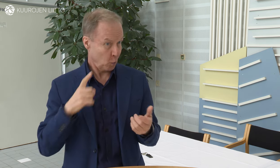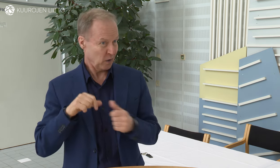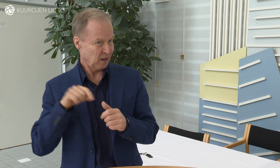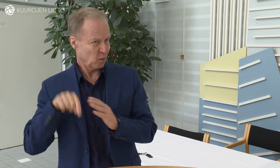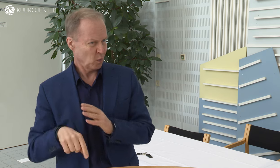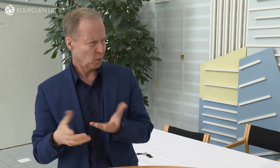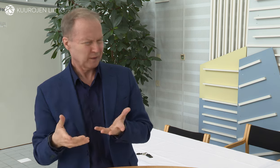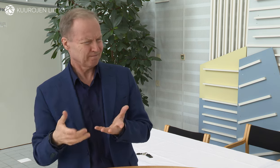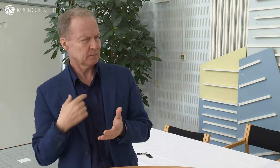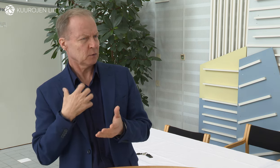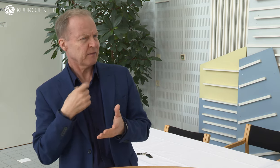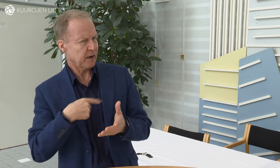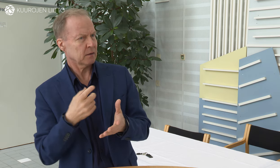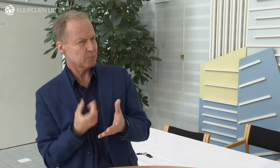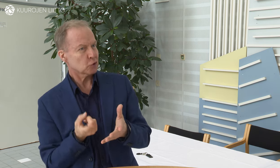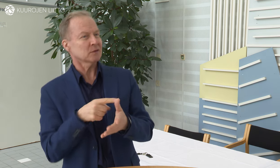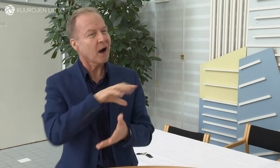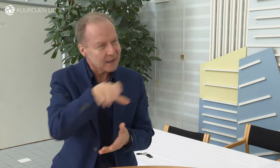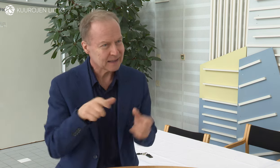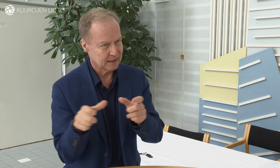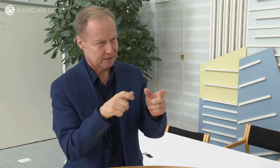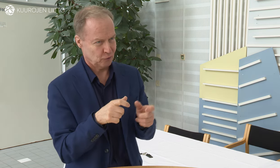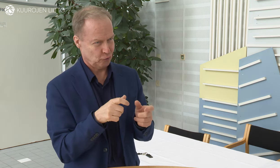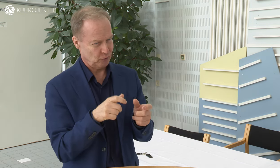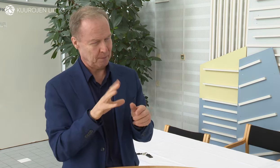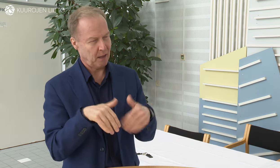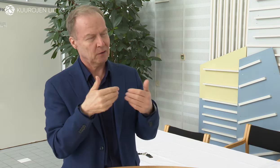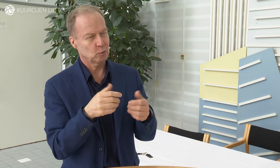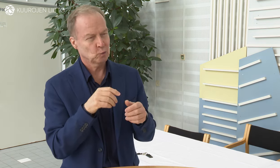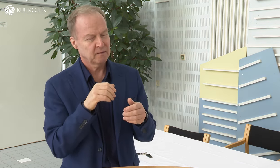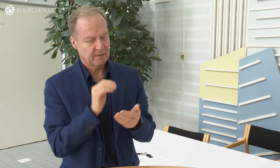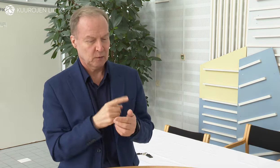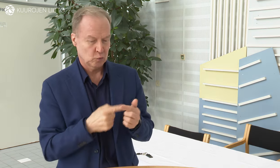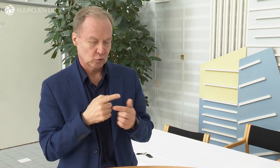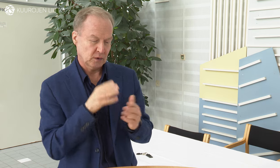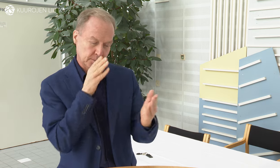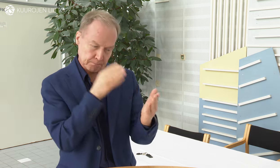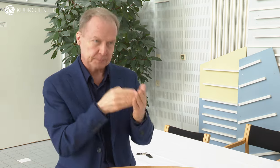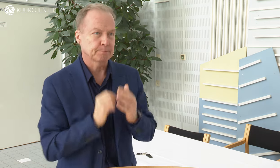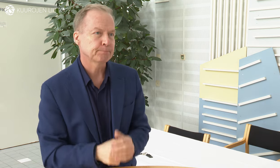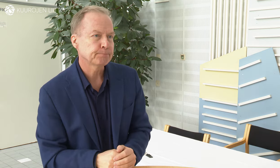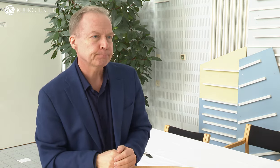Lahjoitusten verovapauden pitäisi koskea kaikkia järjestöjä, myös sote-järjestöjä.